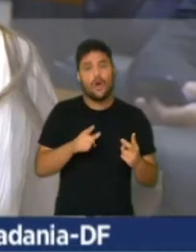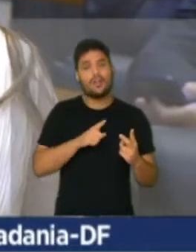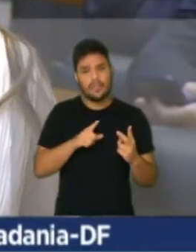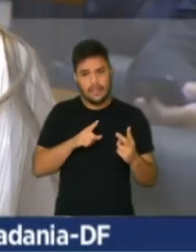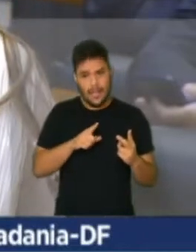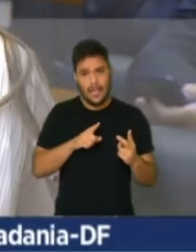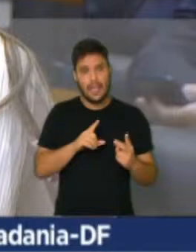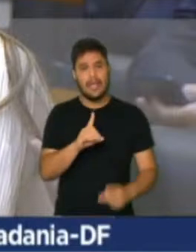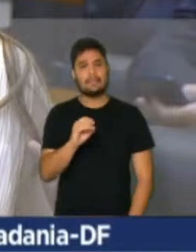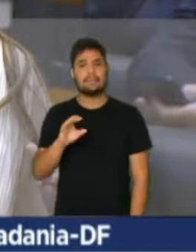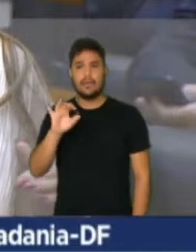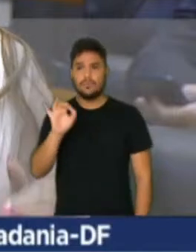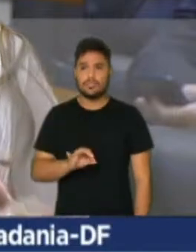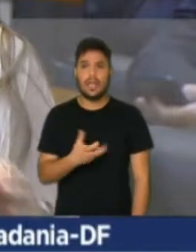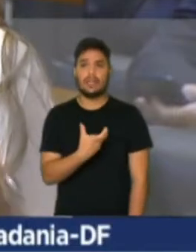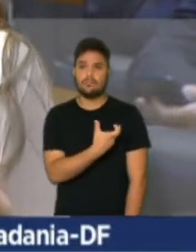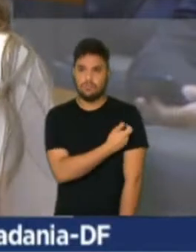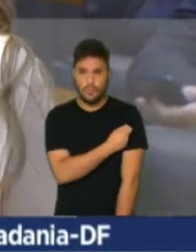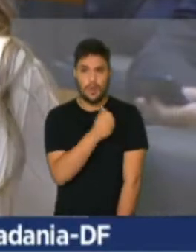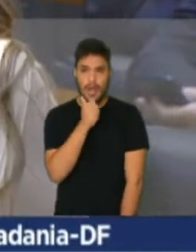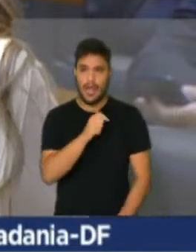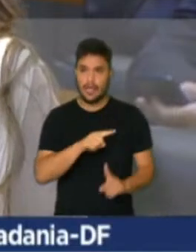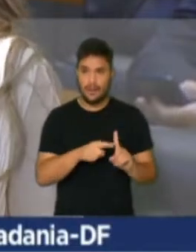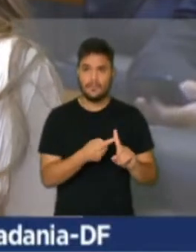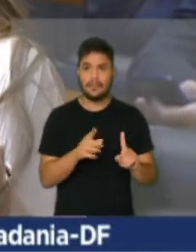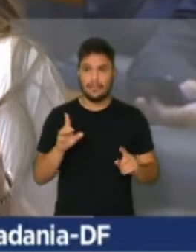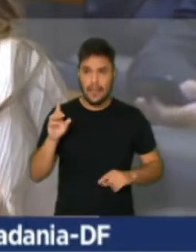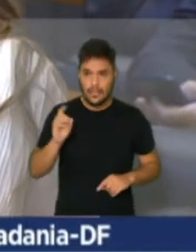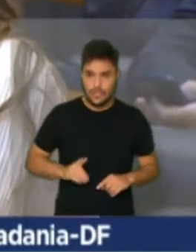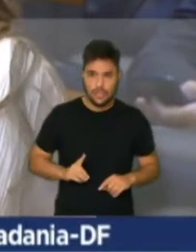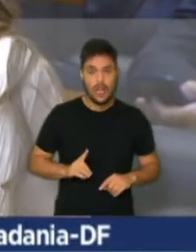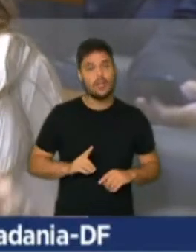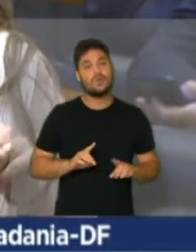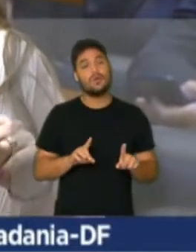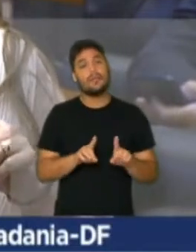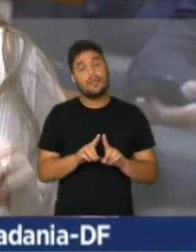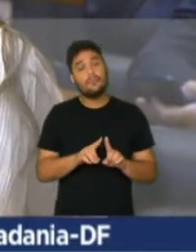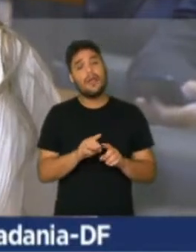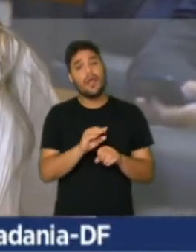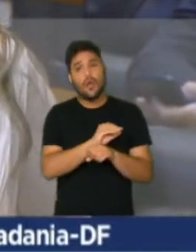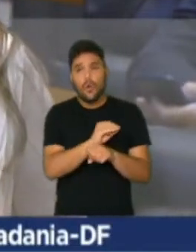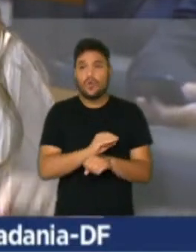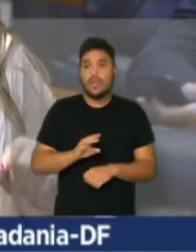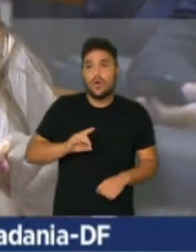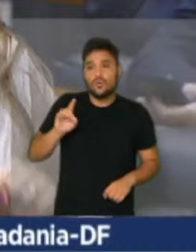IMUNIZAÇÃO. E, MAS TAMBÉM, PRESERVA O DIREITO DE TODA A CIDADÃBRASILEIRA A ESCOLHER SE QUER SER IMUNIZADA OU NÃO.